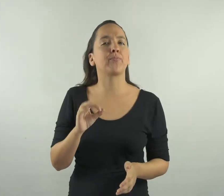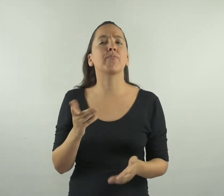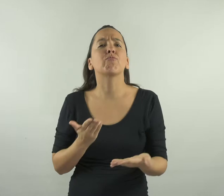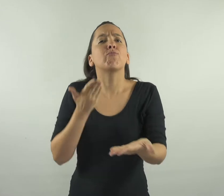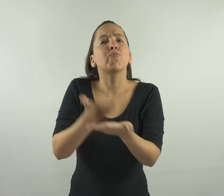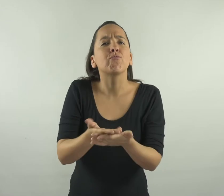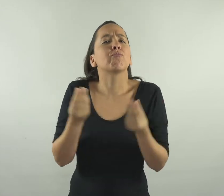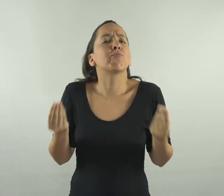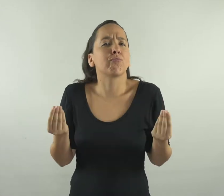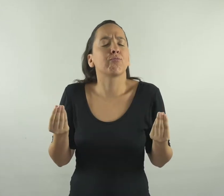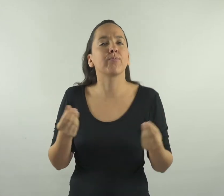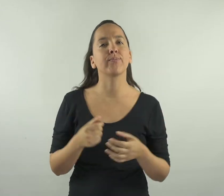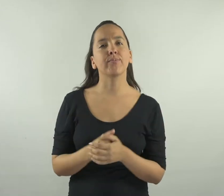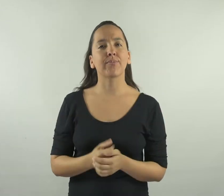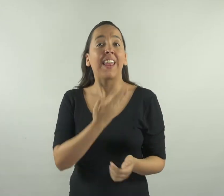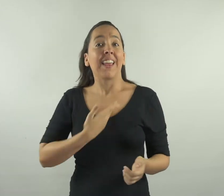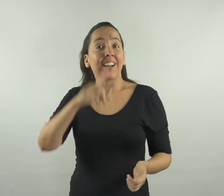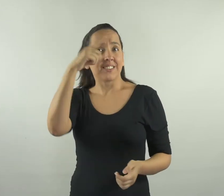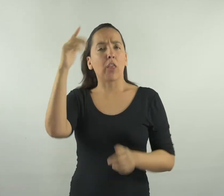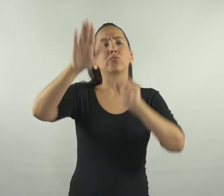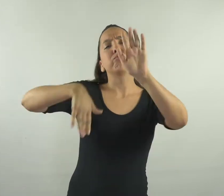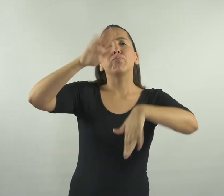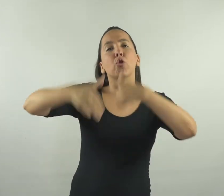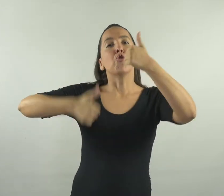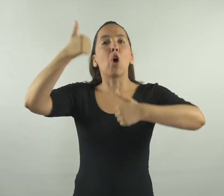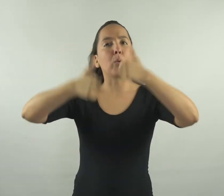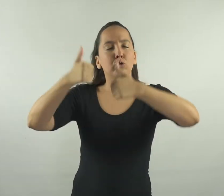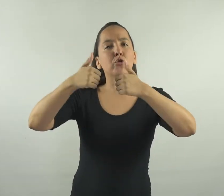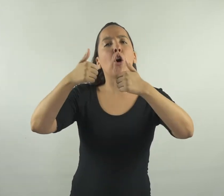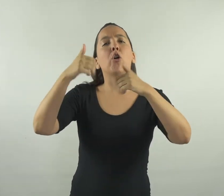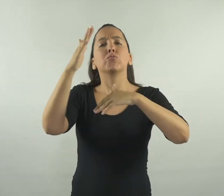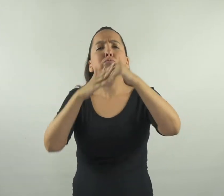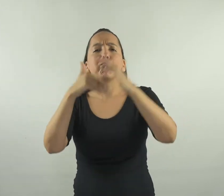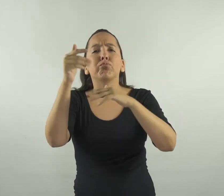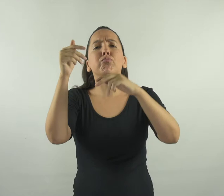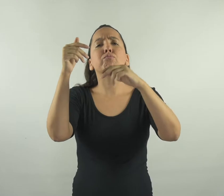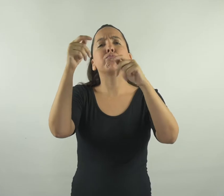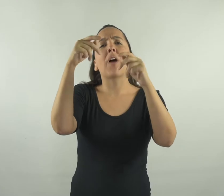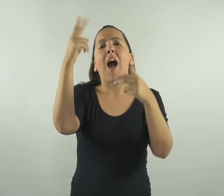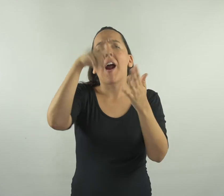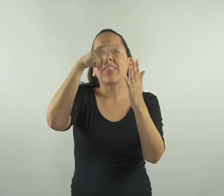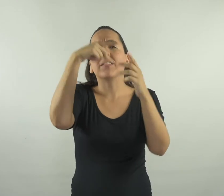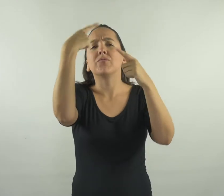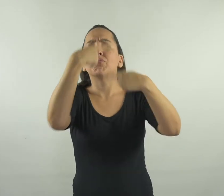Fue presentado en un concurso público de artistas